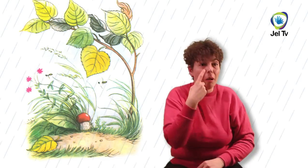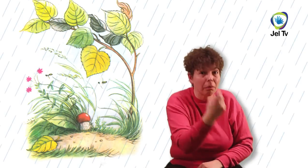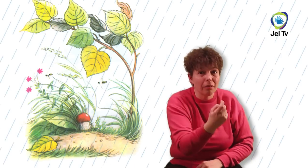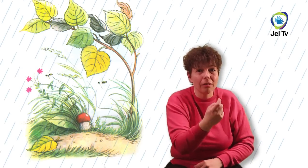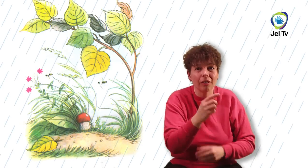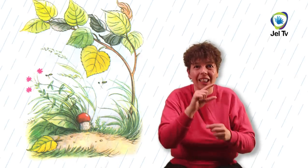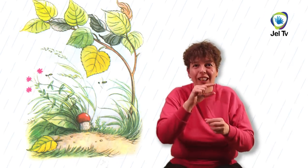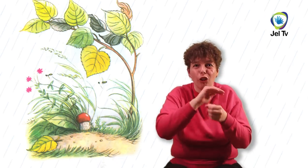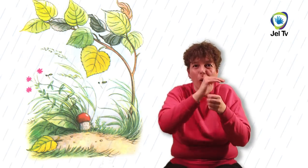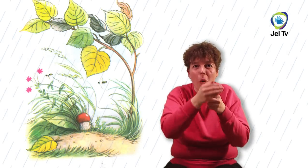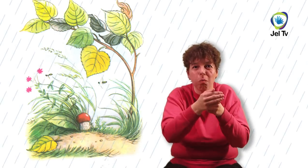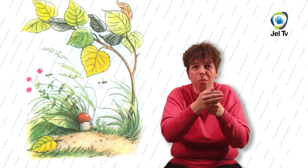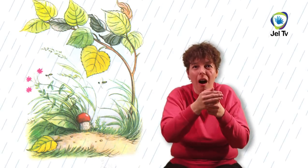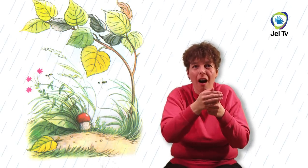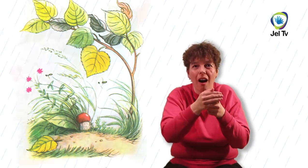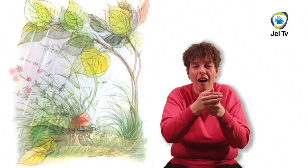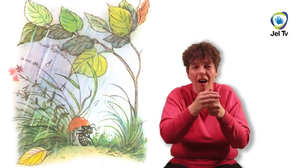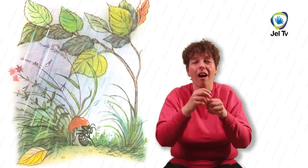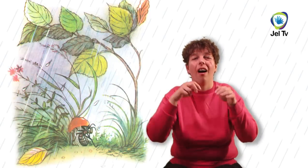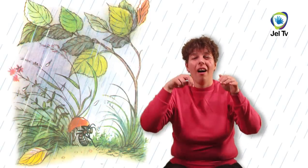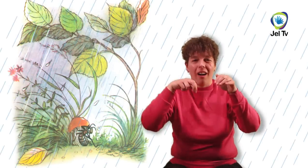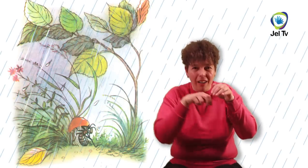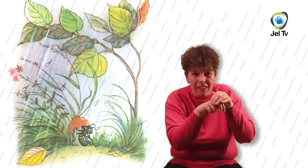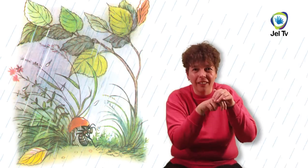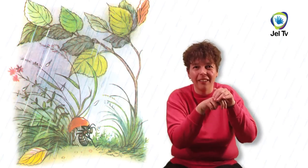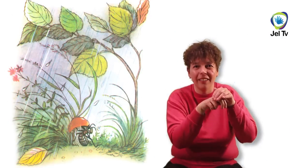Egy apró kis gombát látott meg a Hangya a tisztáson, odaszaladt, és elbújt a gomba kalapja alá.